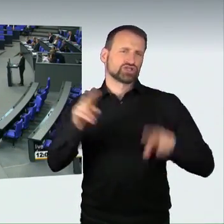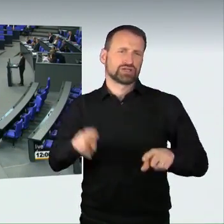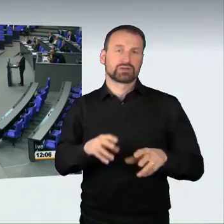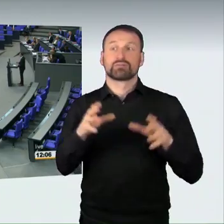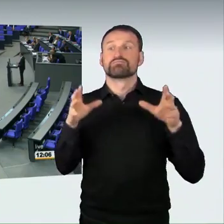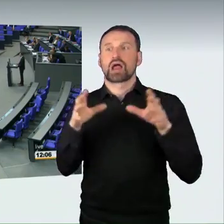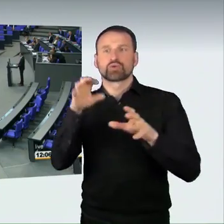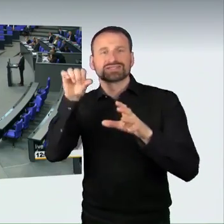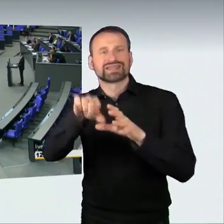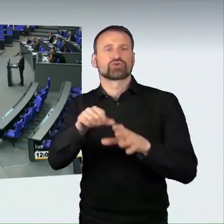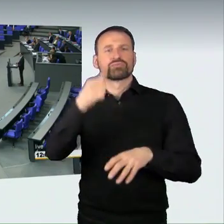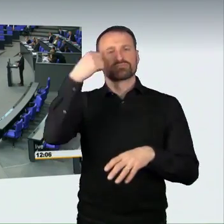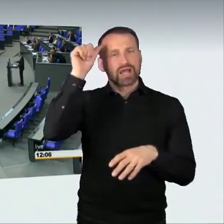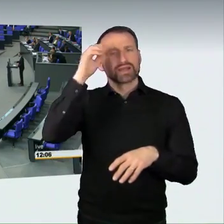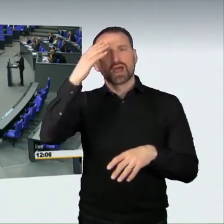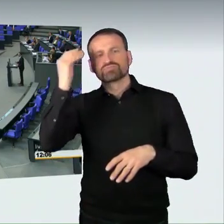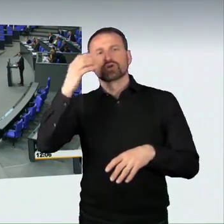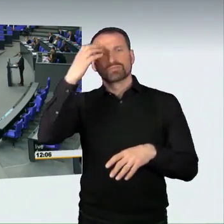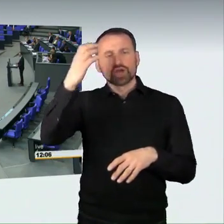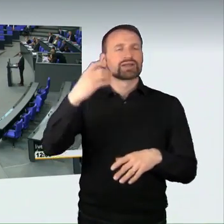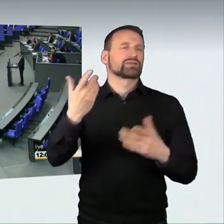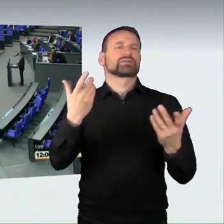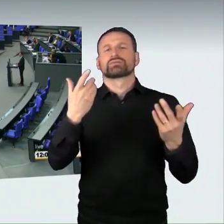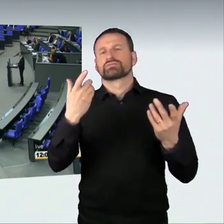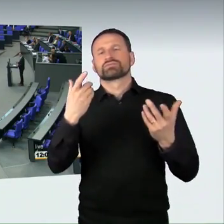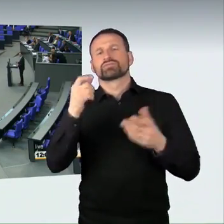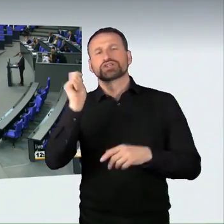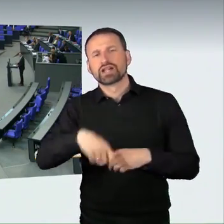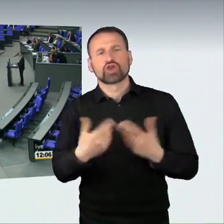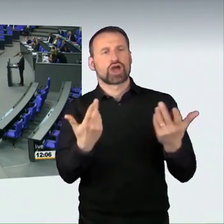Düsseldorf oder Universitätsstädte oder über den ländlichen Raum spricht.